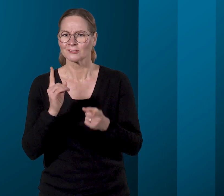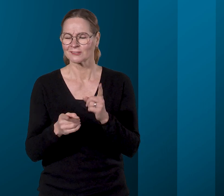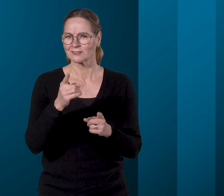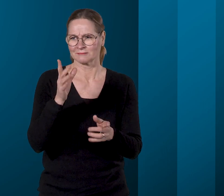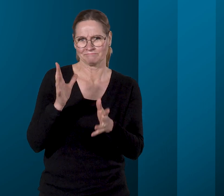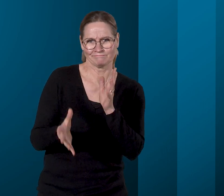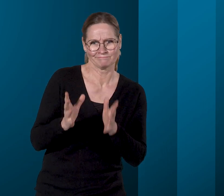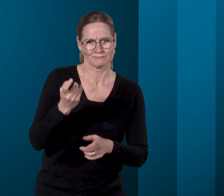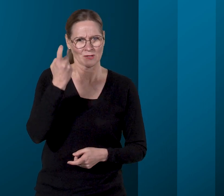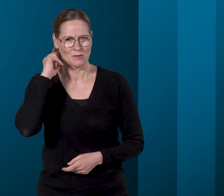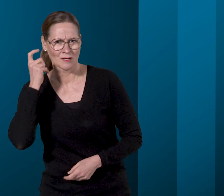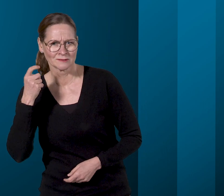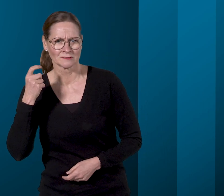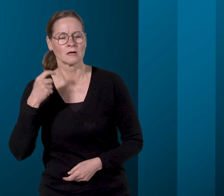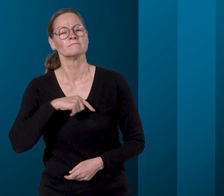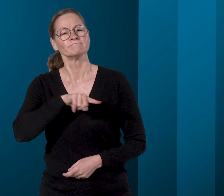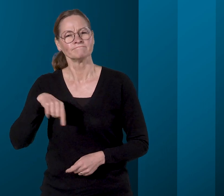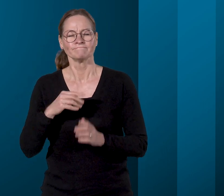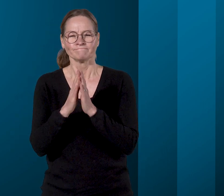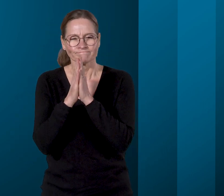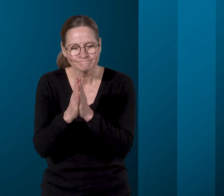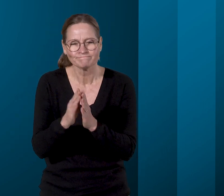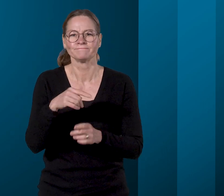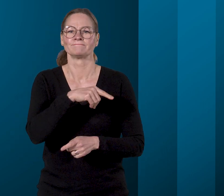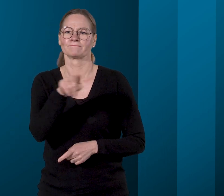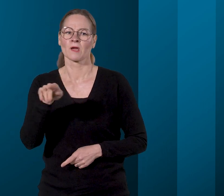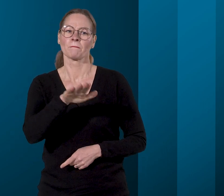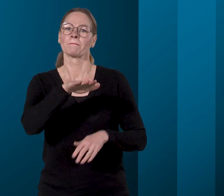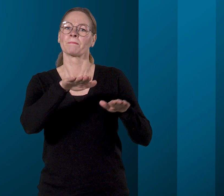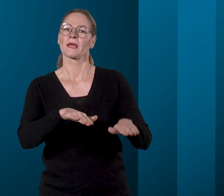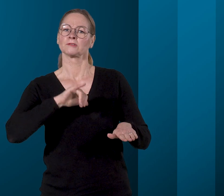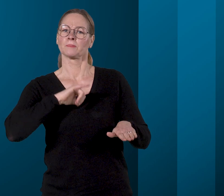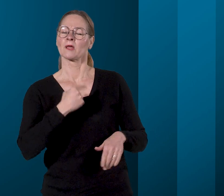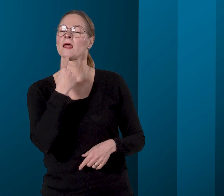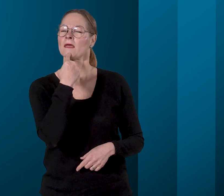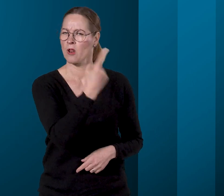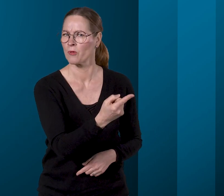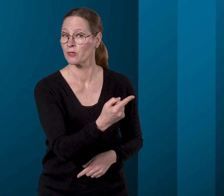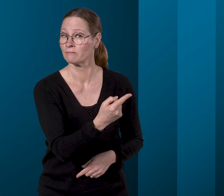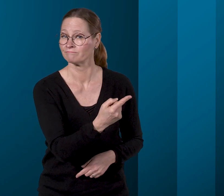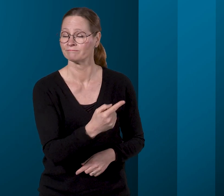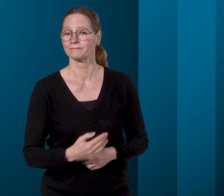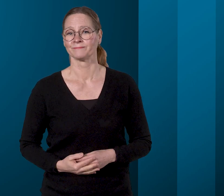Jos epäilet huijausta, pyydämme teitä ilmoittamaan asiasta - paikalliselle poliisille.